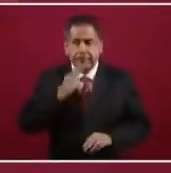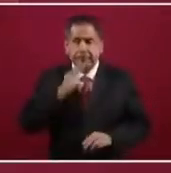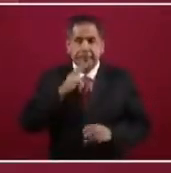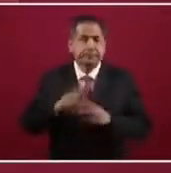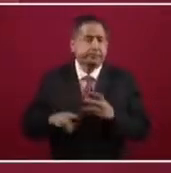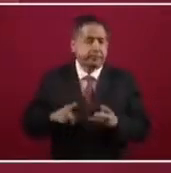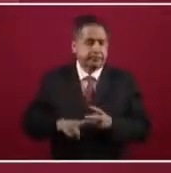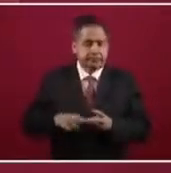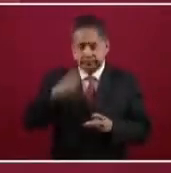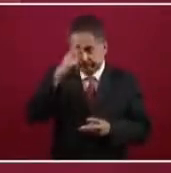a México.